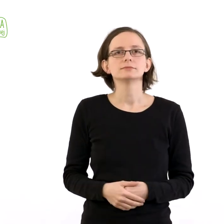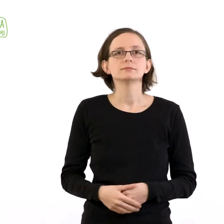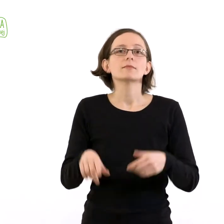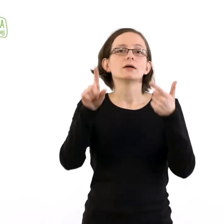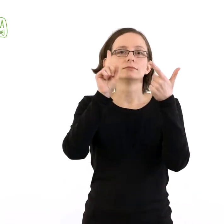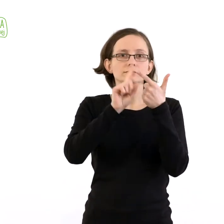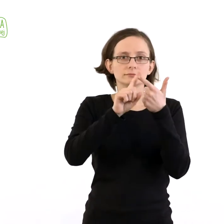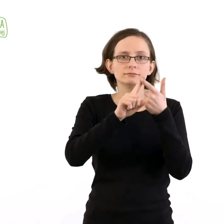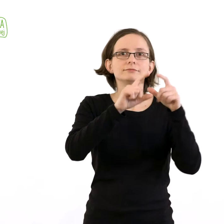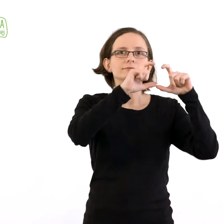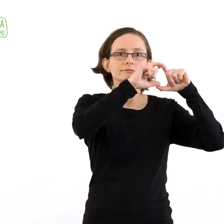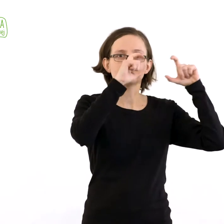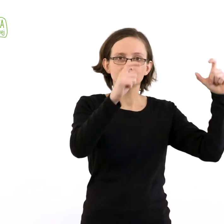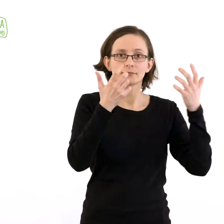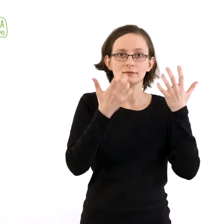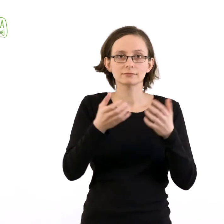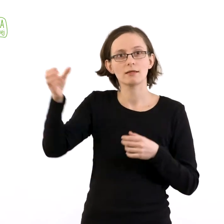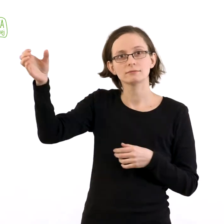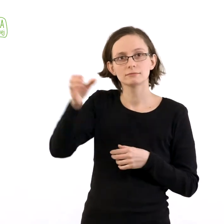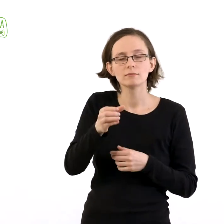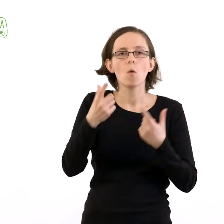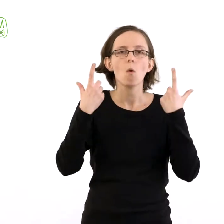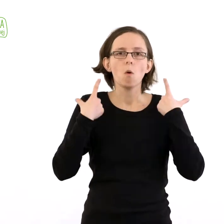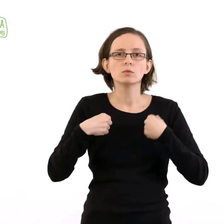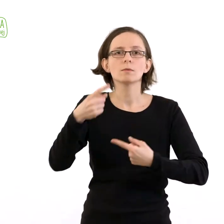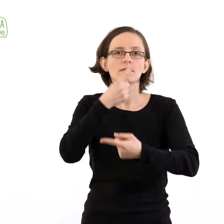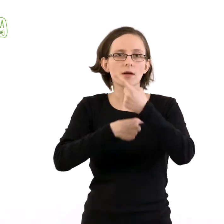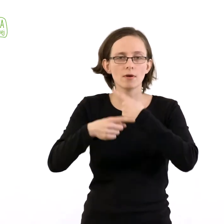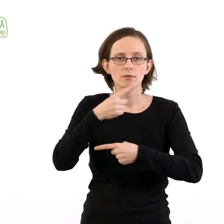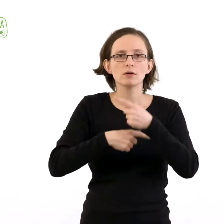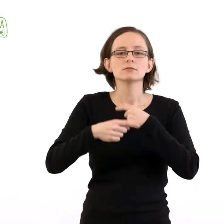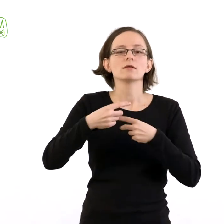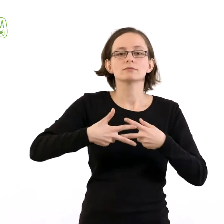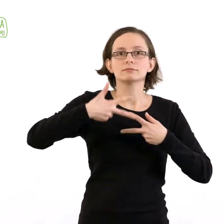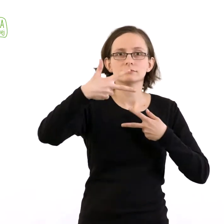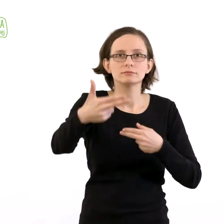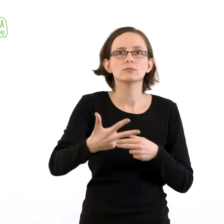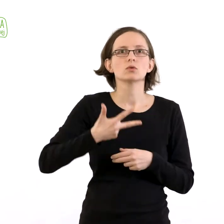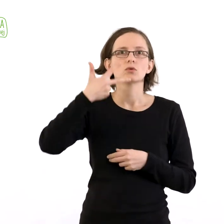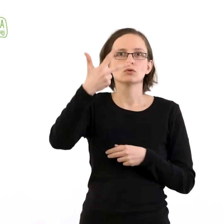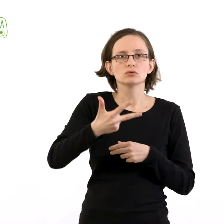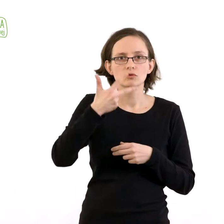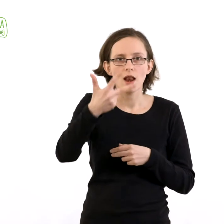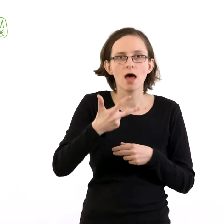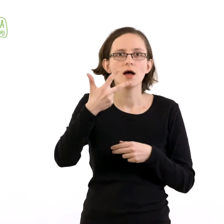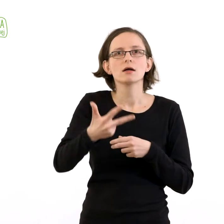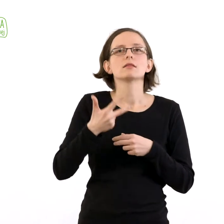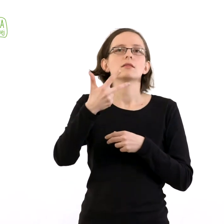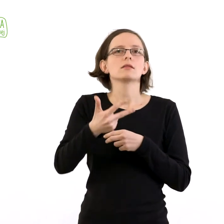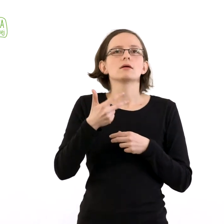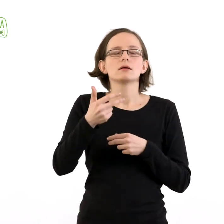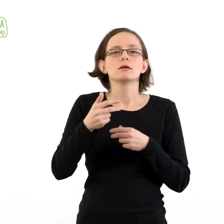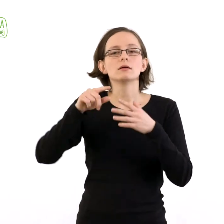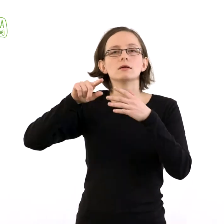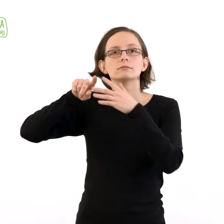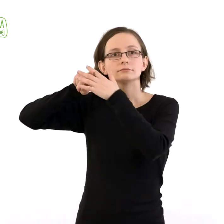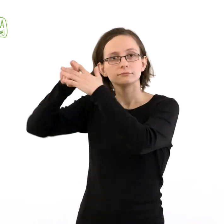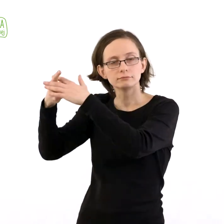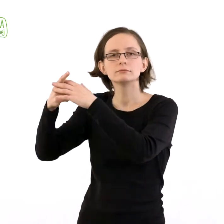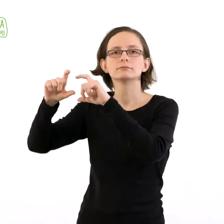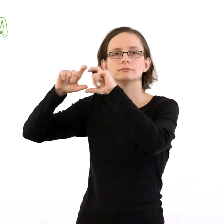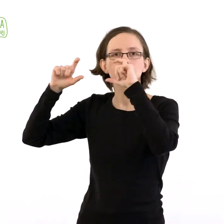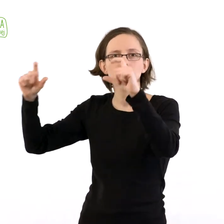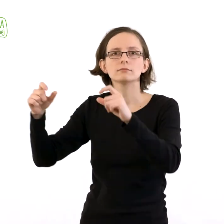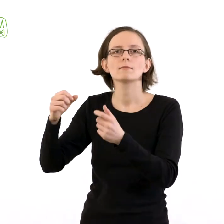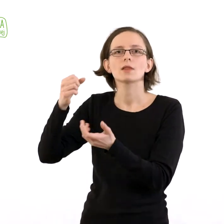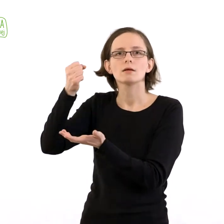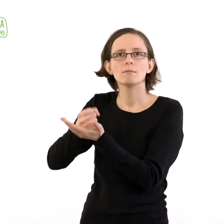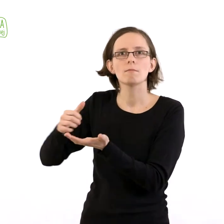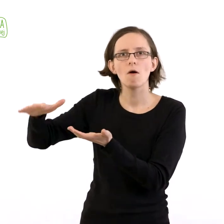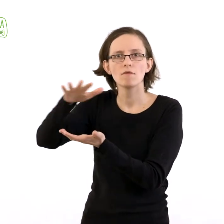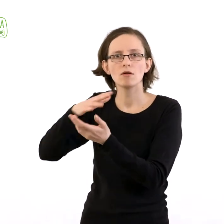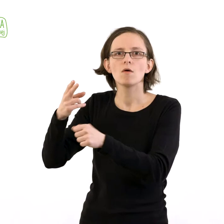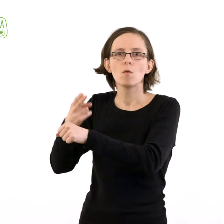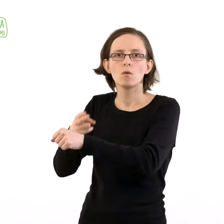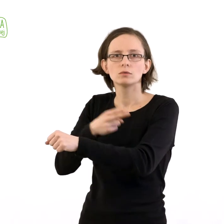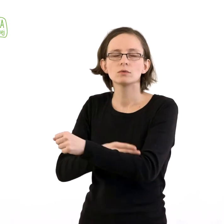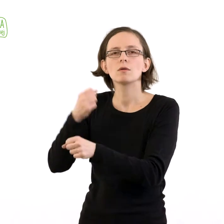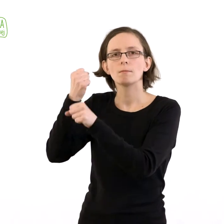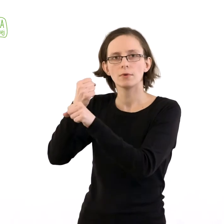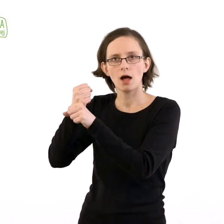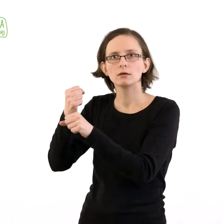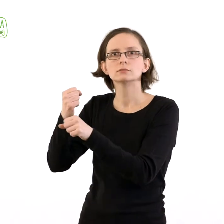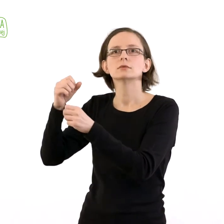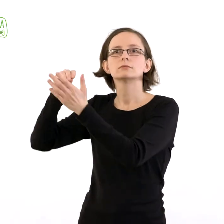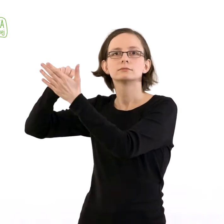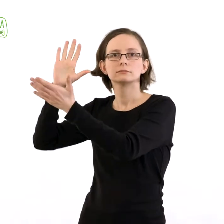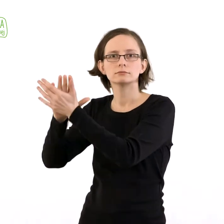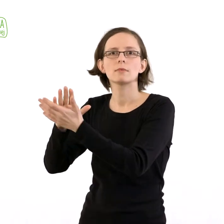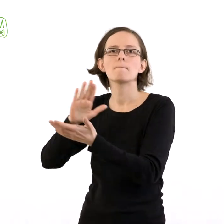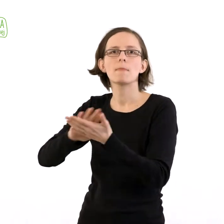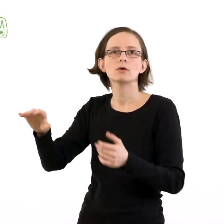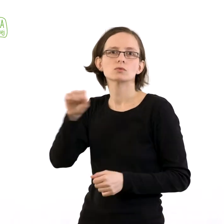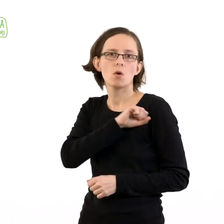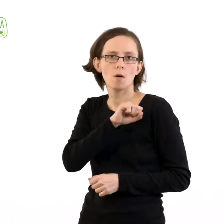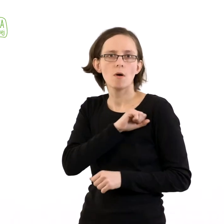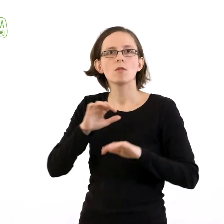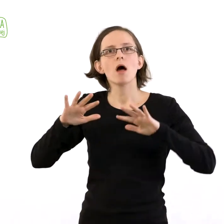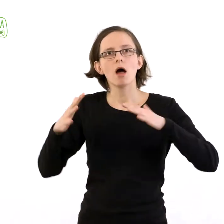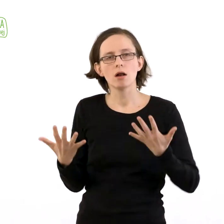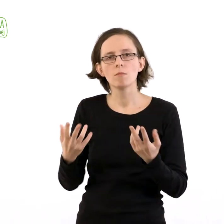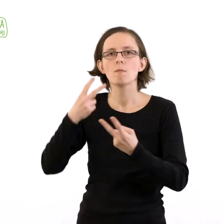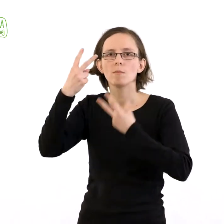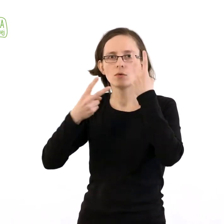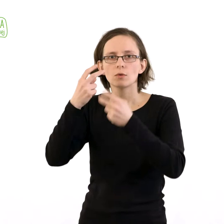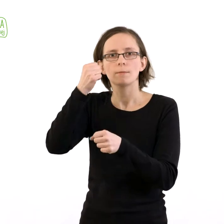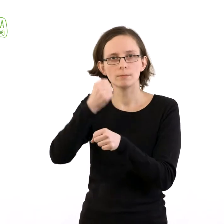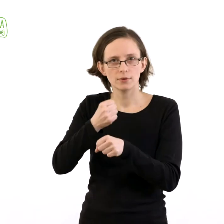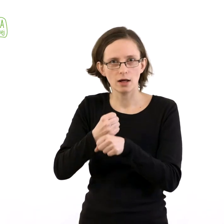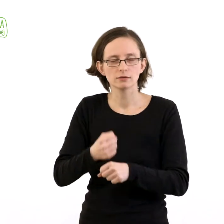przez okres 36 miesięcy zatrudni osobę niepełnosprawną zarejestrowaną w powiatowym urzędzie pracy jako bezrobotna albo poszukująca pracy.